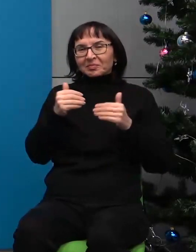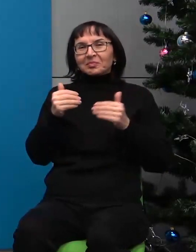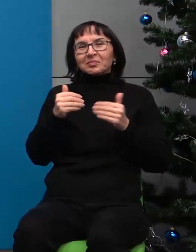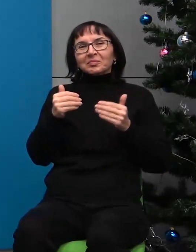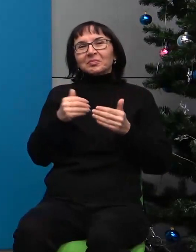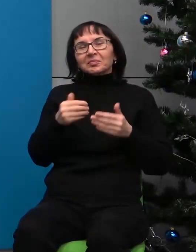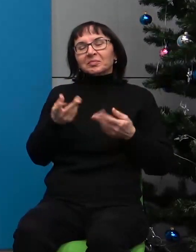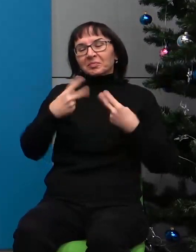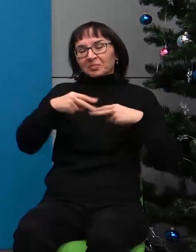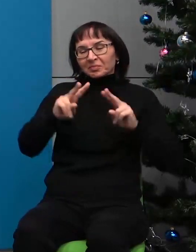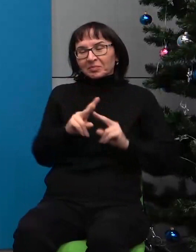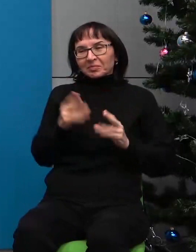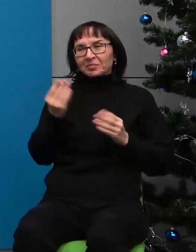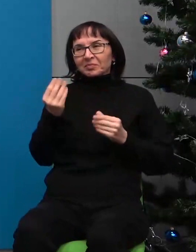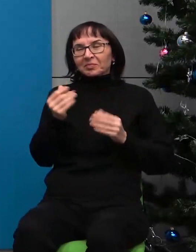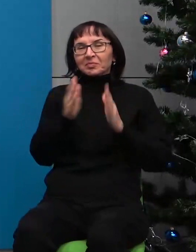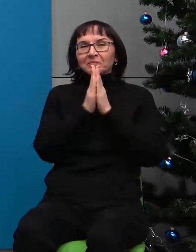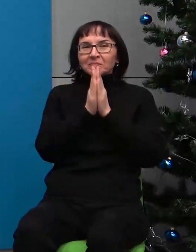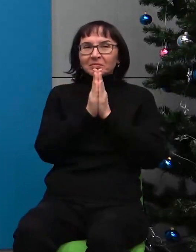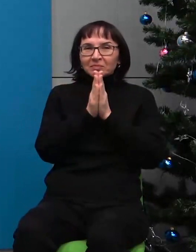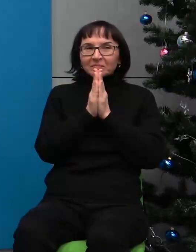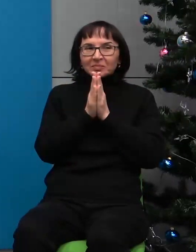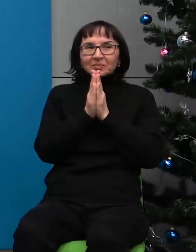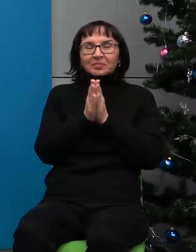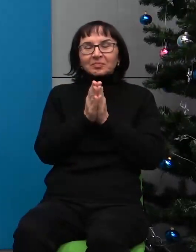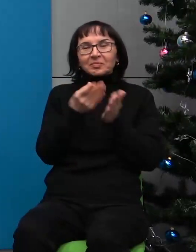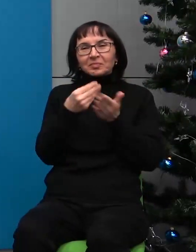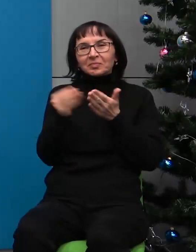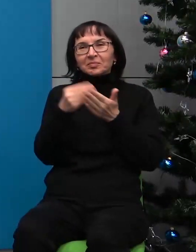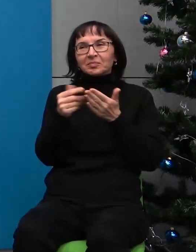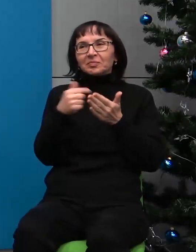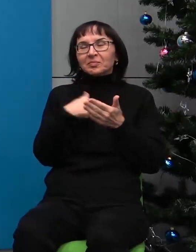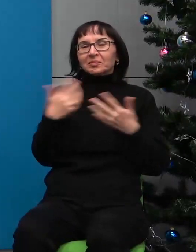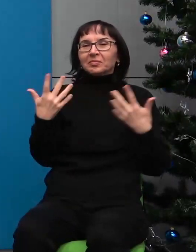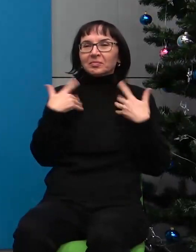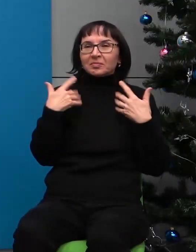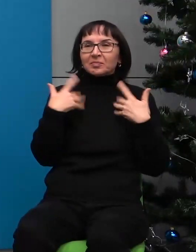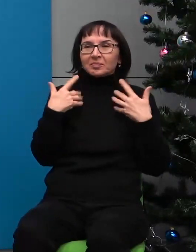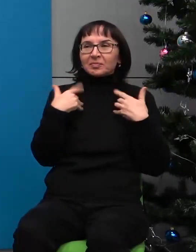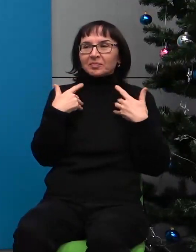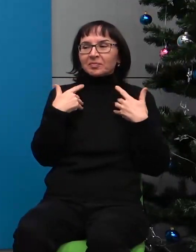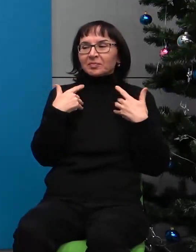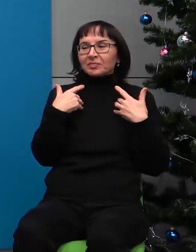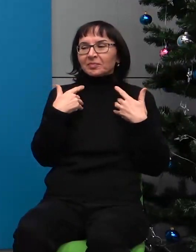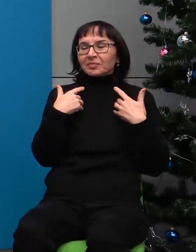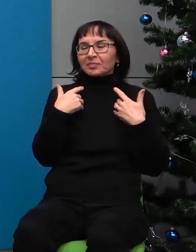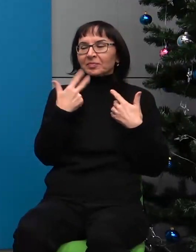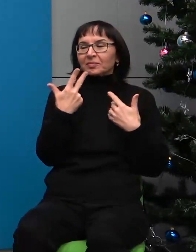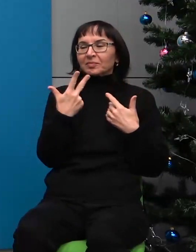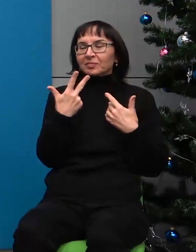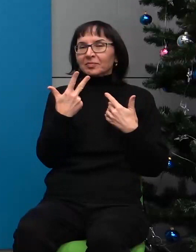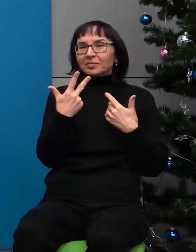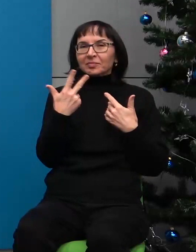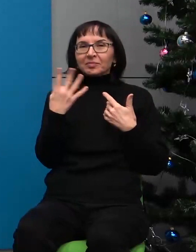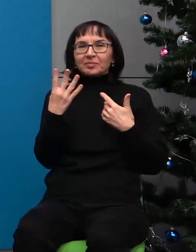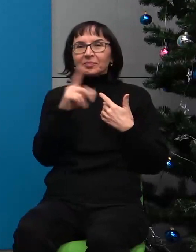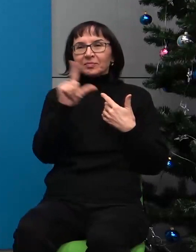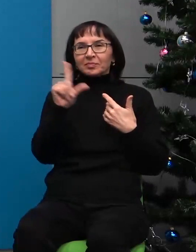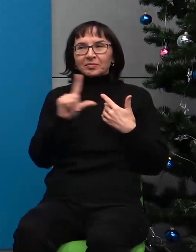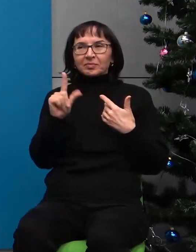Przynajmniej po pięć. Ja naprawdę z tego żyję. Trzy złote, cztery złote, zależy.